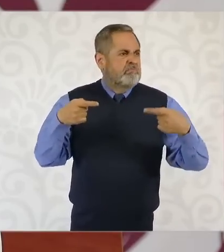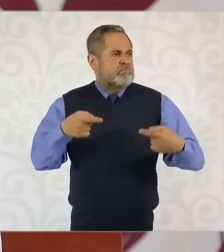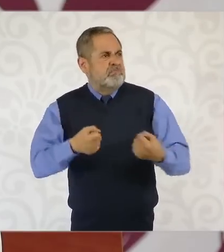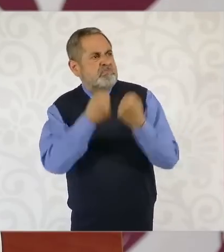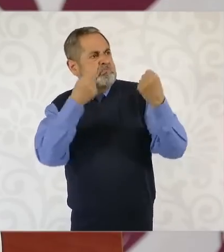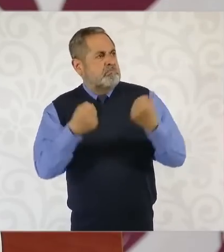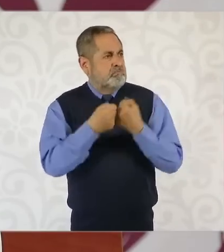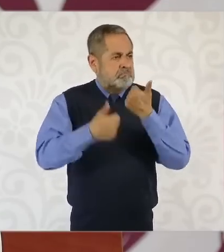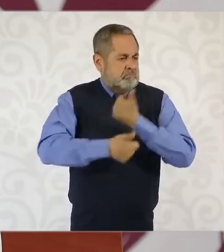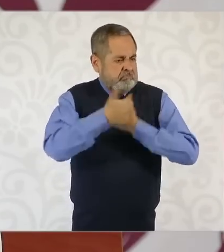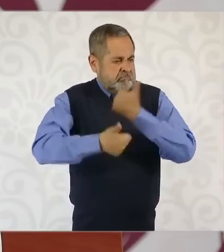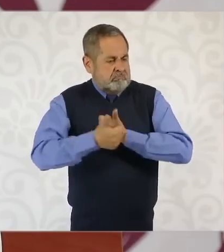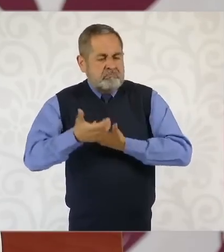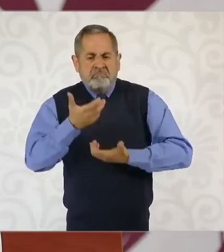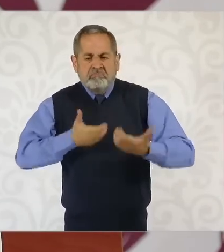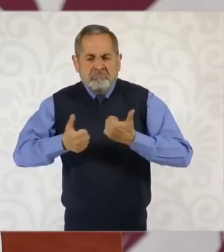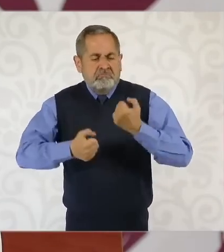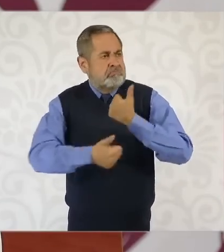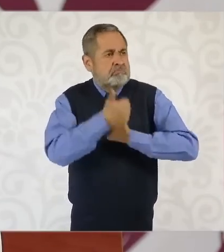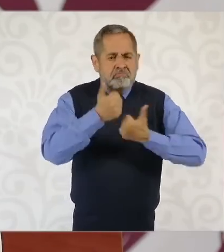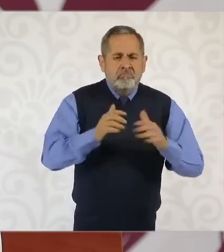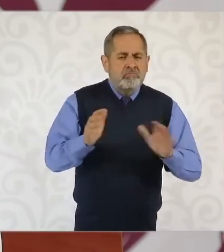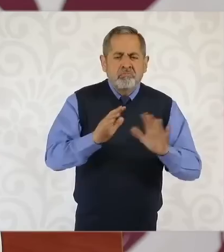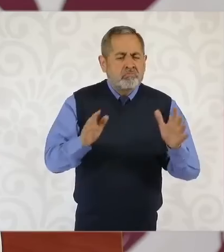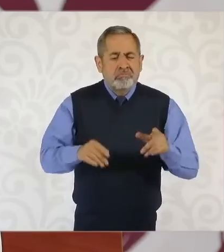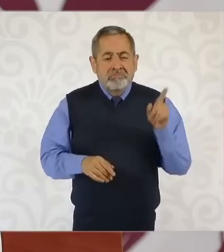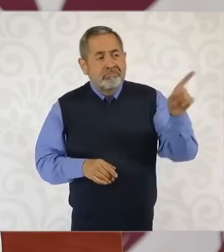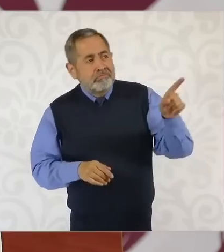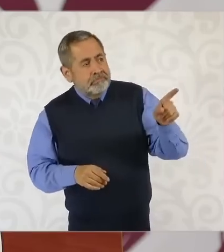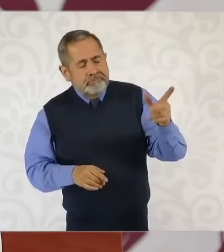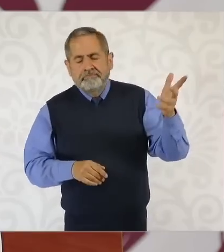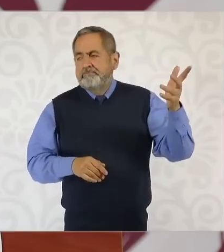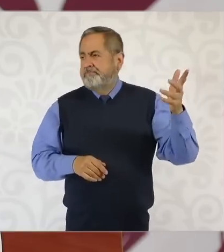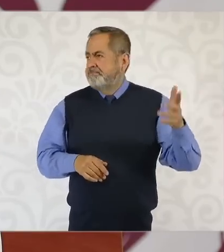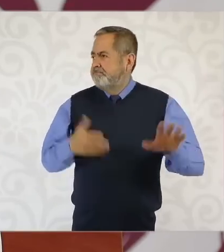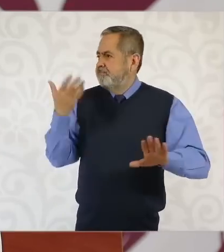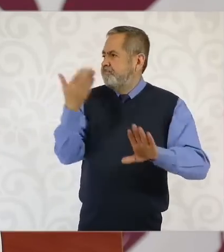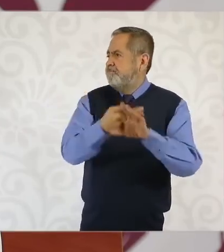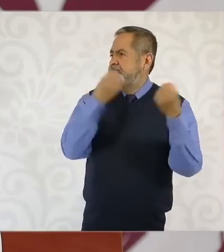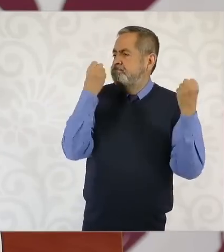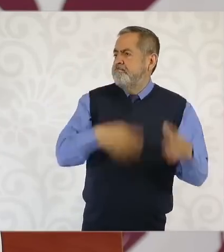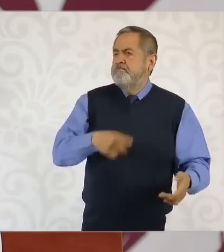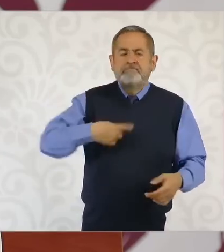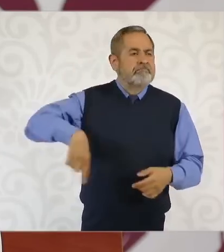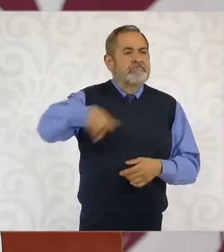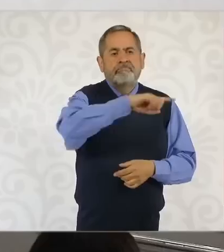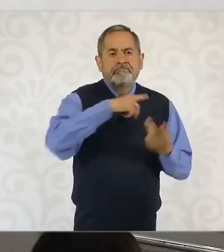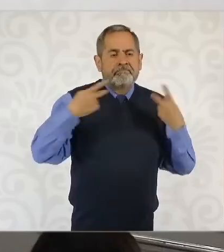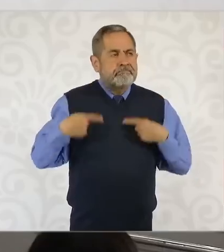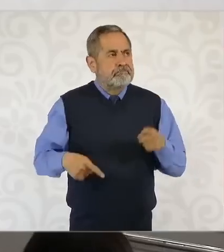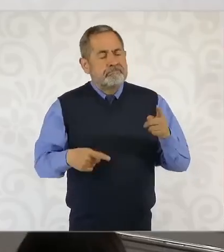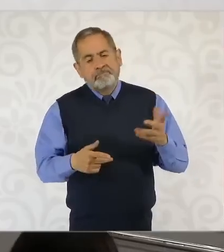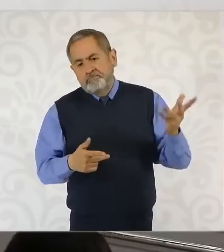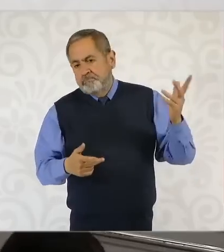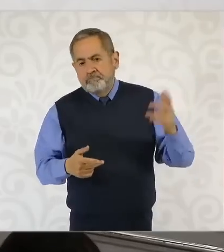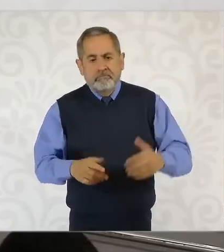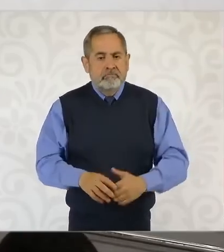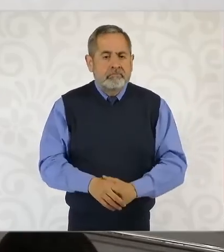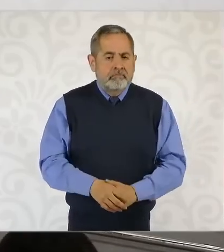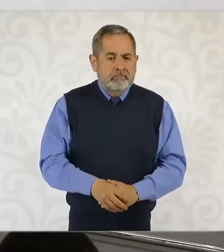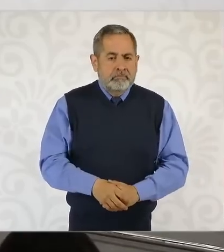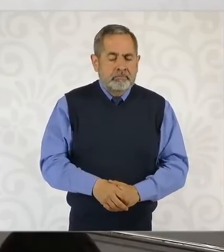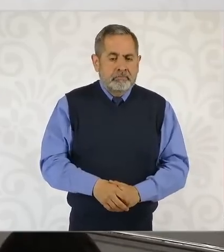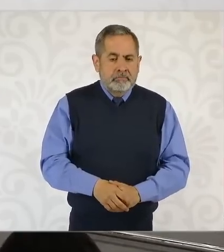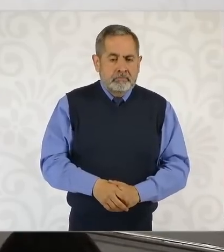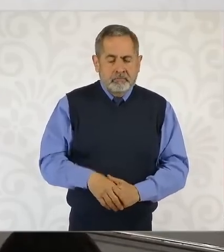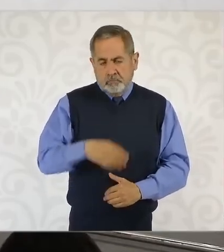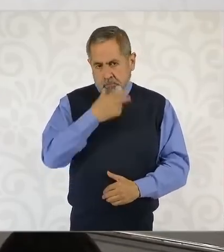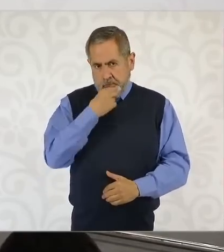está eso solo afecta a la gente solo afecta a la gente este para no salirme del tema presidenta a